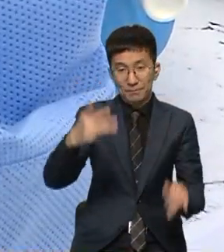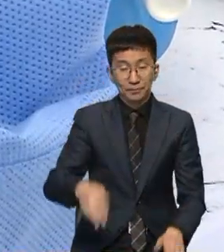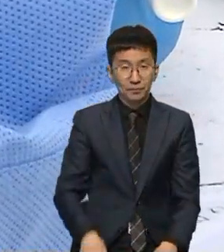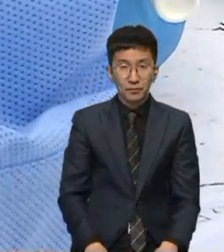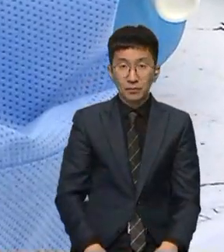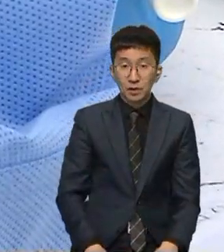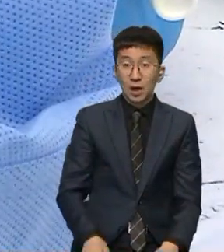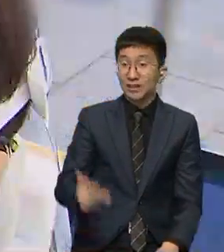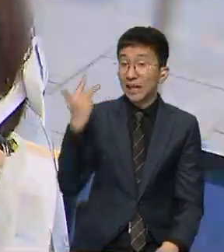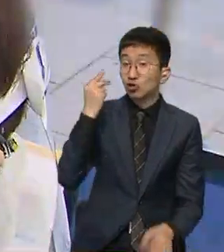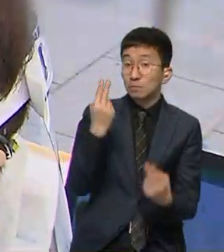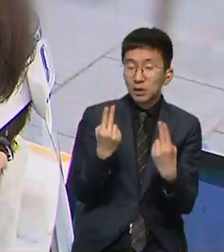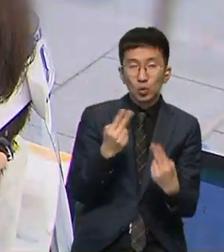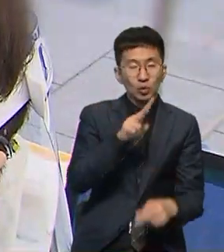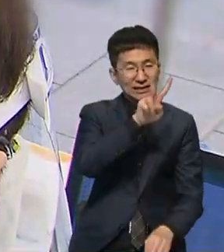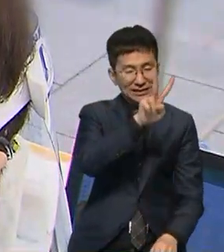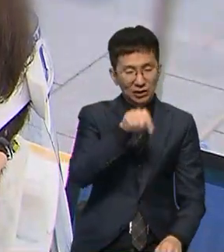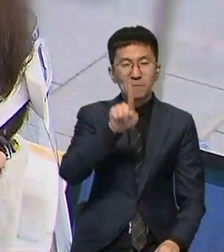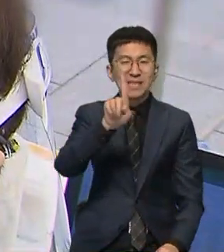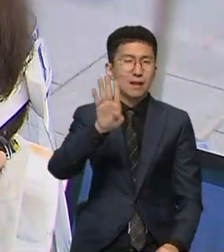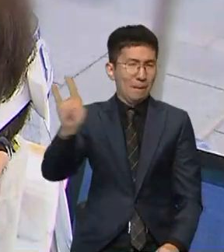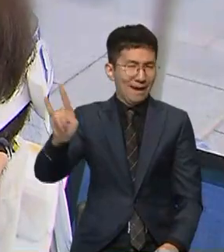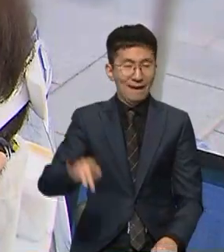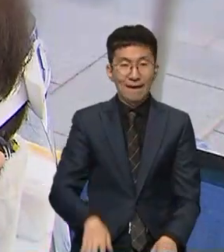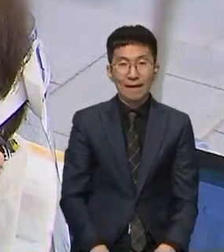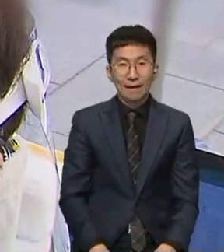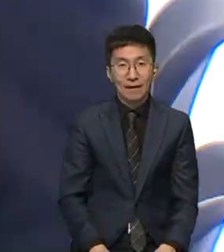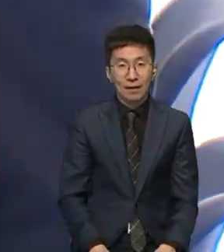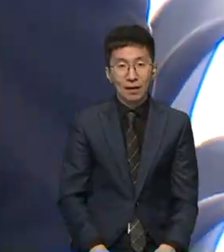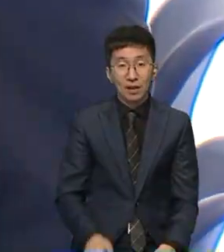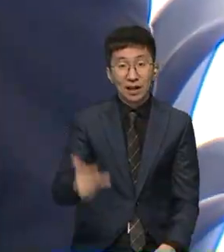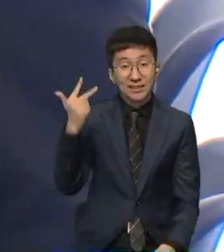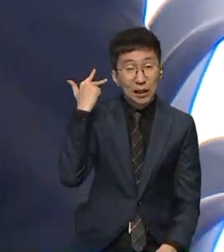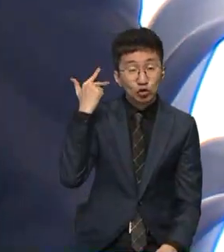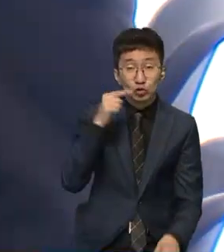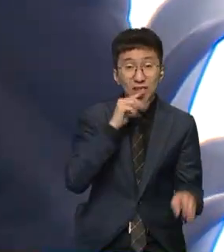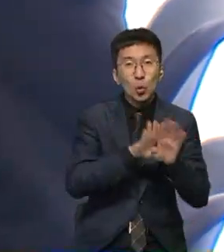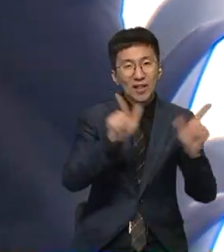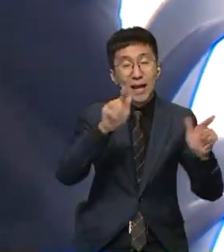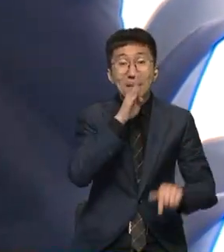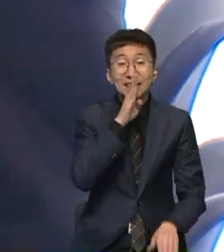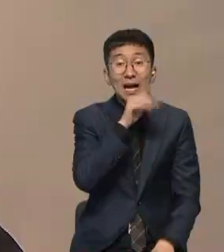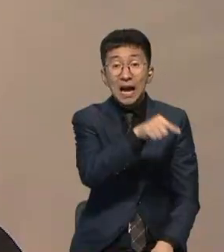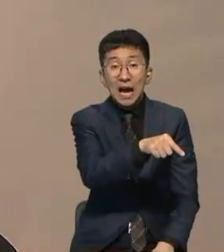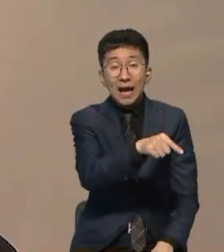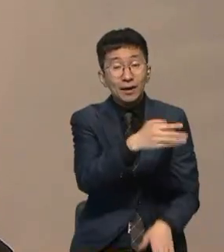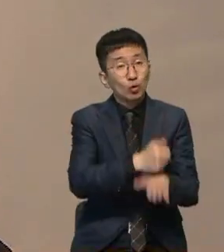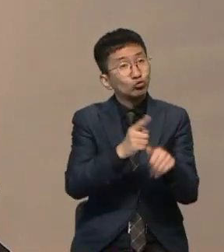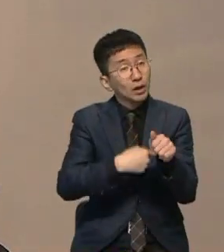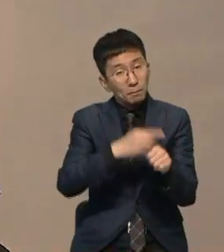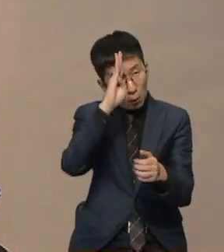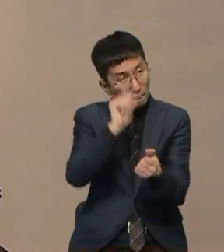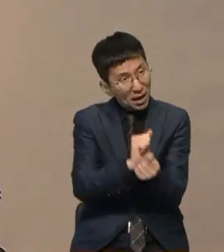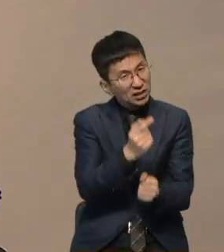넘었습니다. 일주일 전이 공휴일이라서 확진자가 적었던 점을 감안해도 많이 는